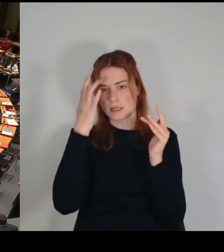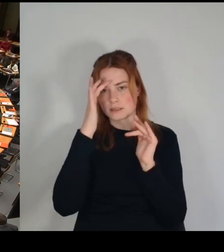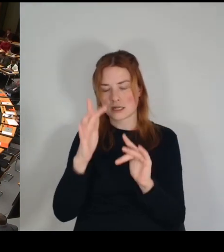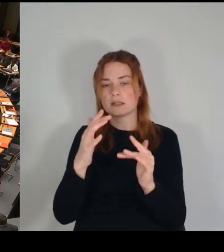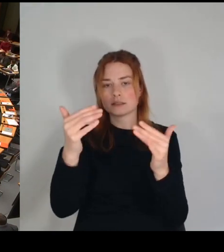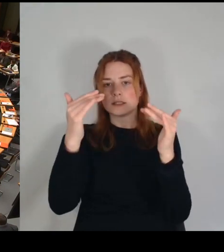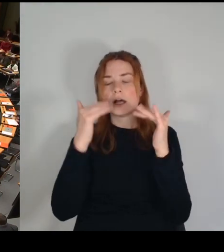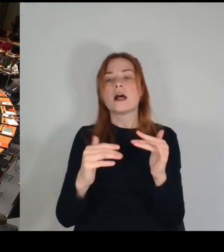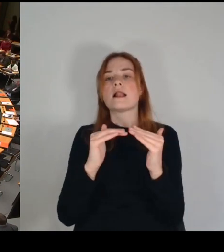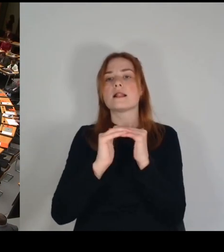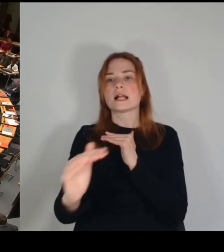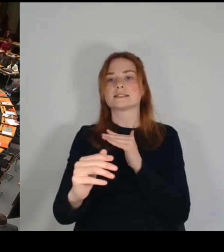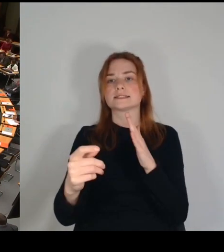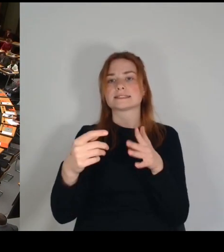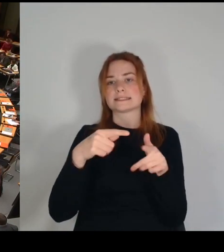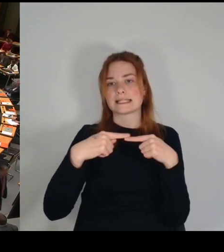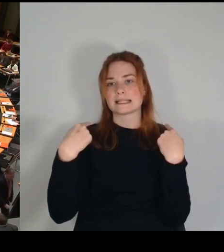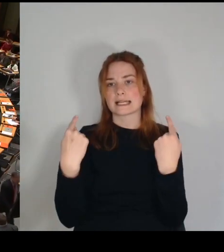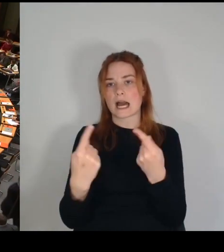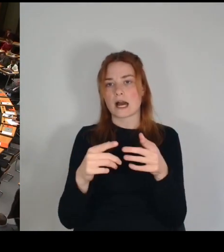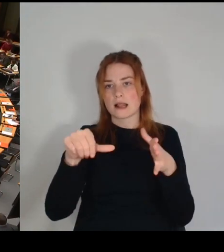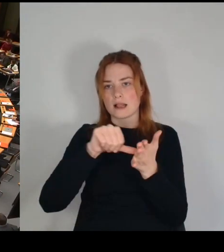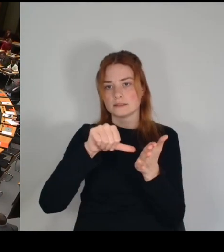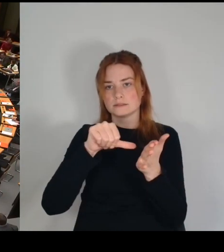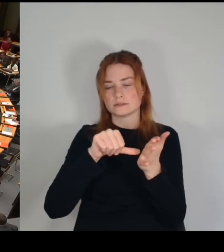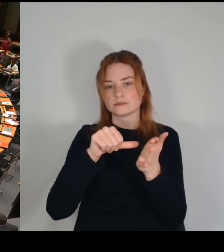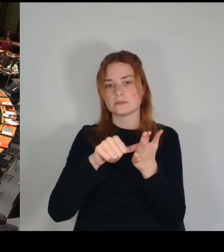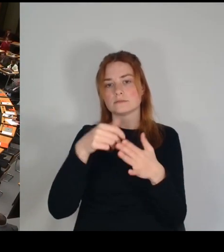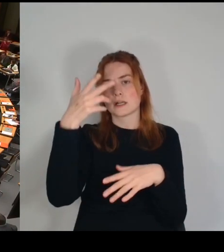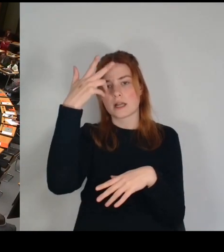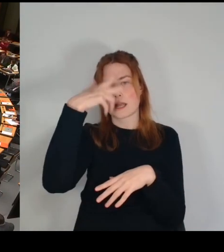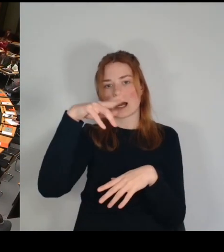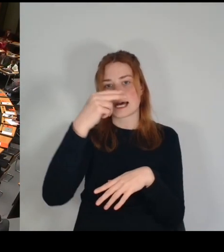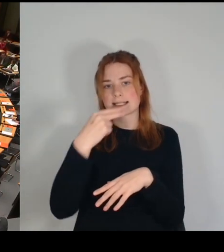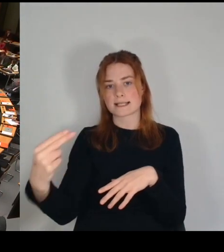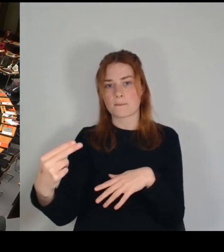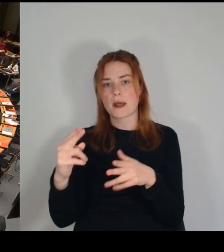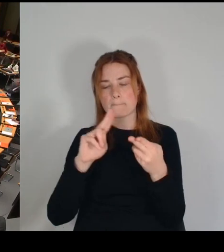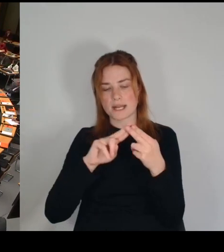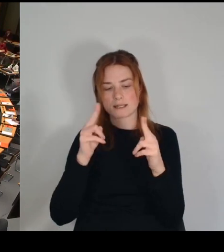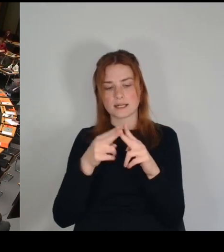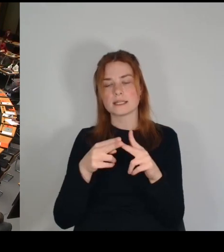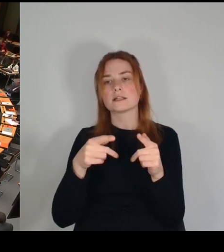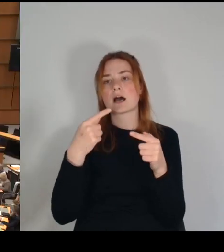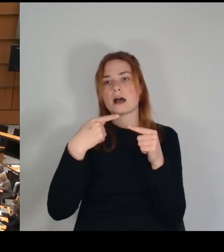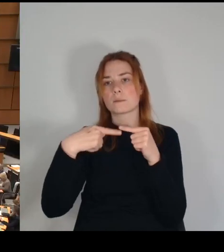Christian Hansel als Mitglied und Herrn Abgeordneten Harald Laatsch als stellvertretendes Mitglied für das Kuratorium des Lette